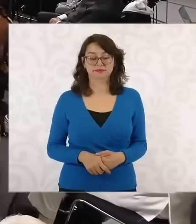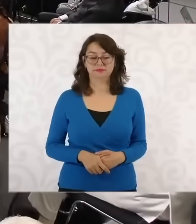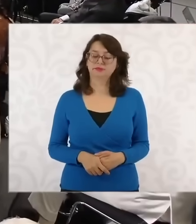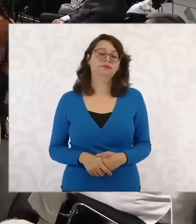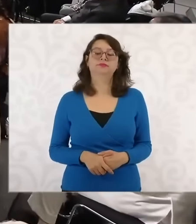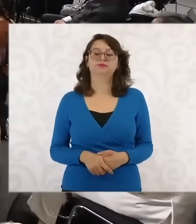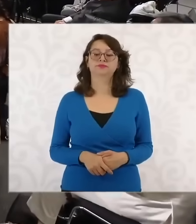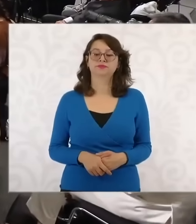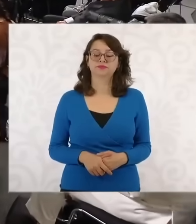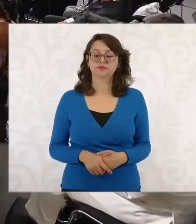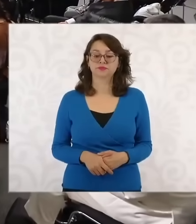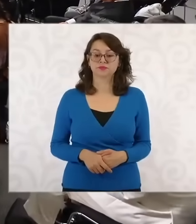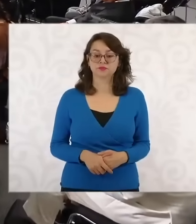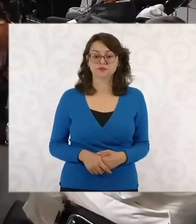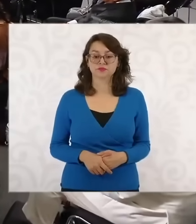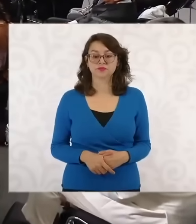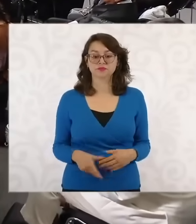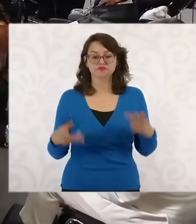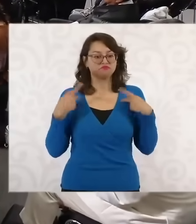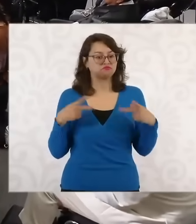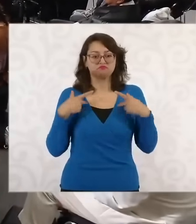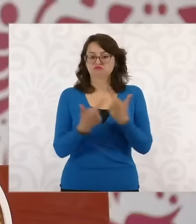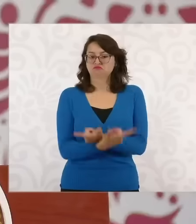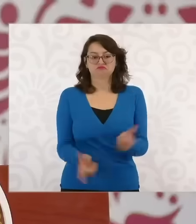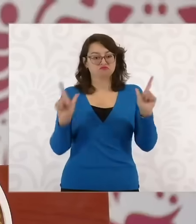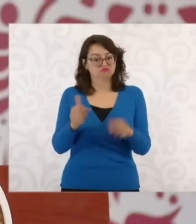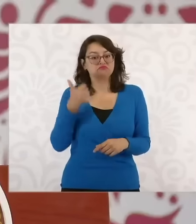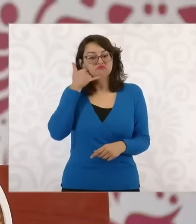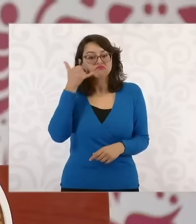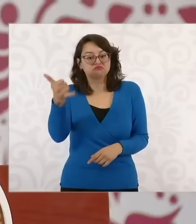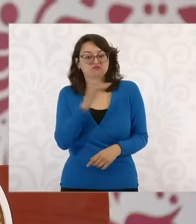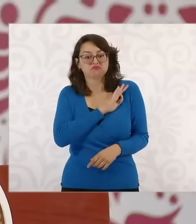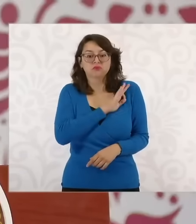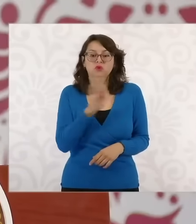Sí, no todas las personas pueden llamar. Generalmente hablan los derechos porque